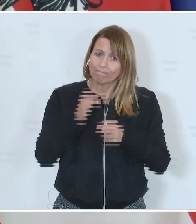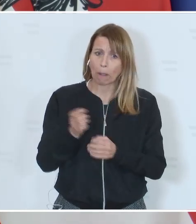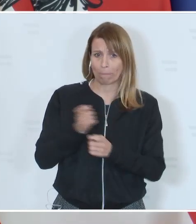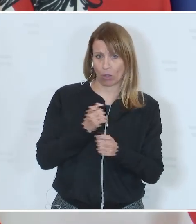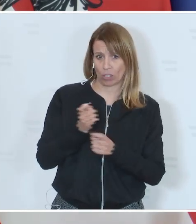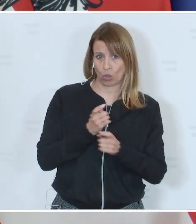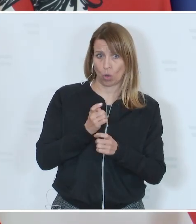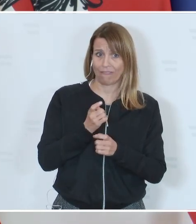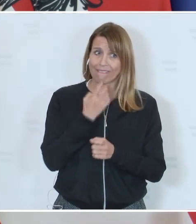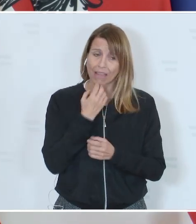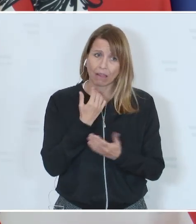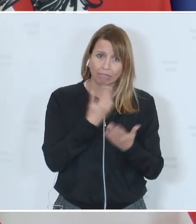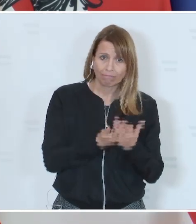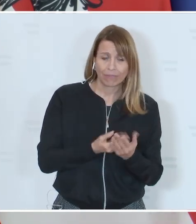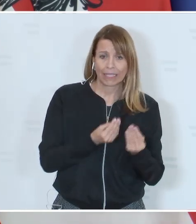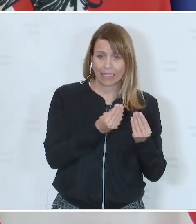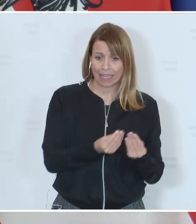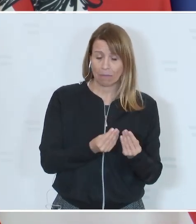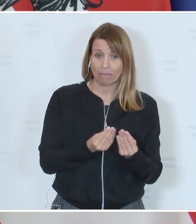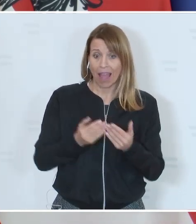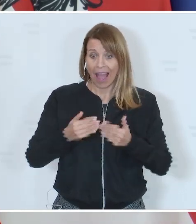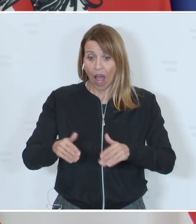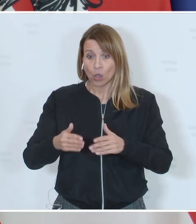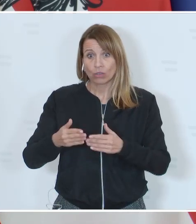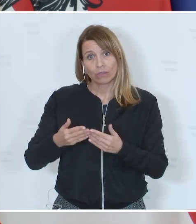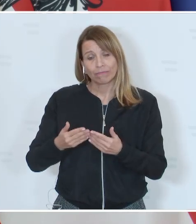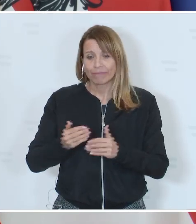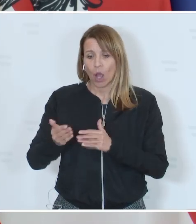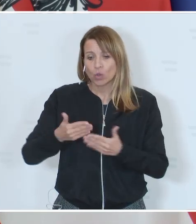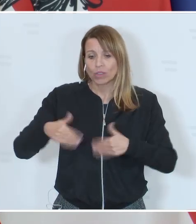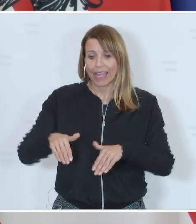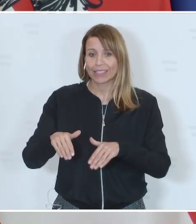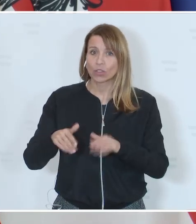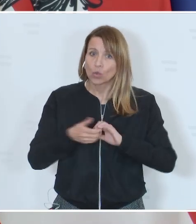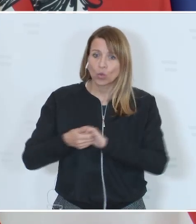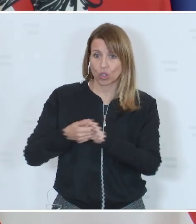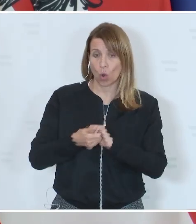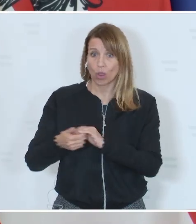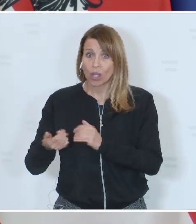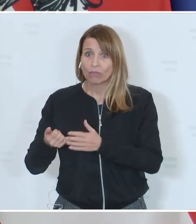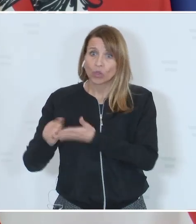den Druck schon von den Außengrenzen der Union an sich wegzunehmen, um eben hier tatsächlich